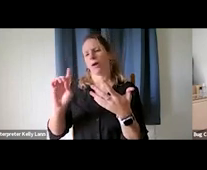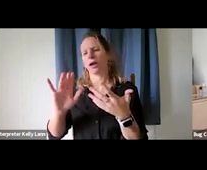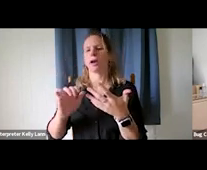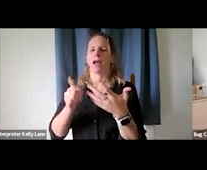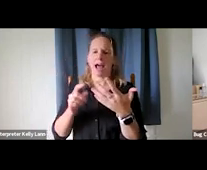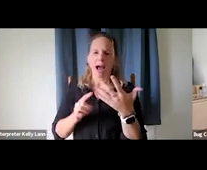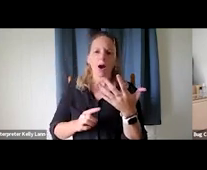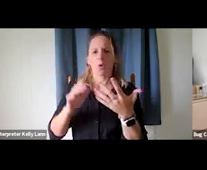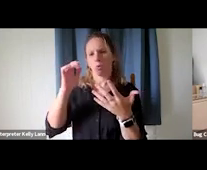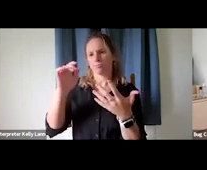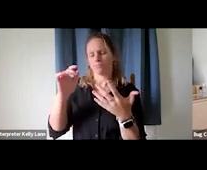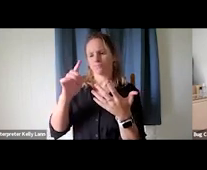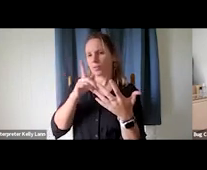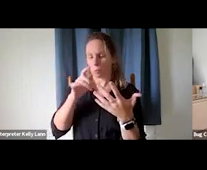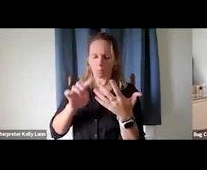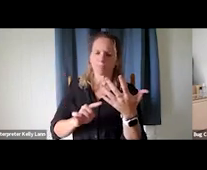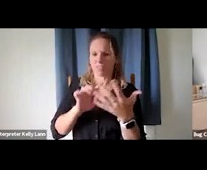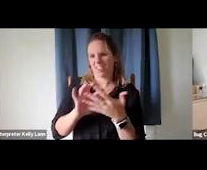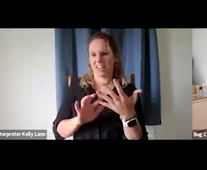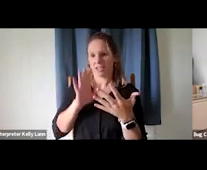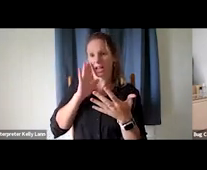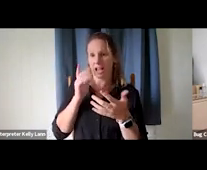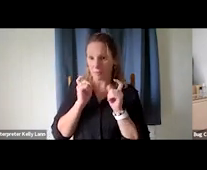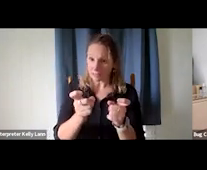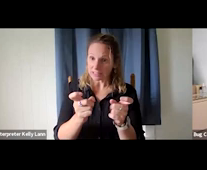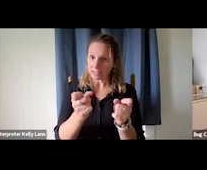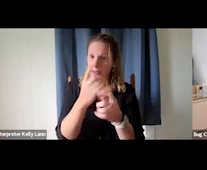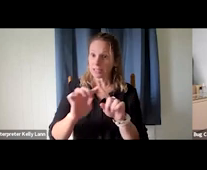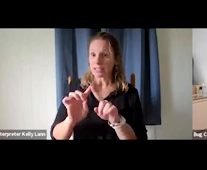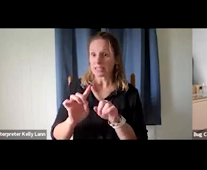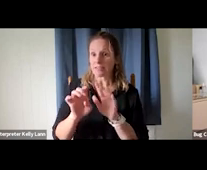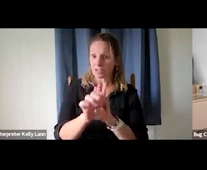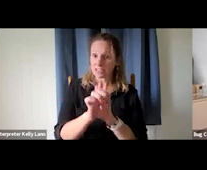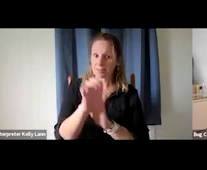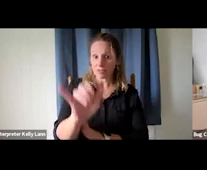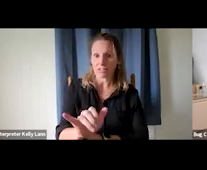Y por eso voy a darles varios ejemplos de eso en un segundo.